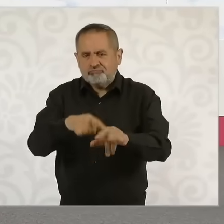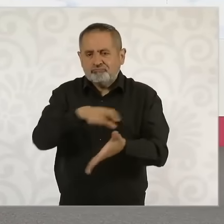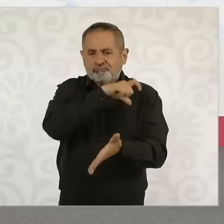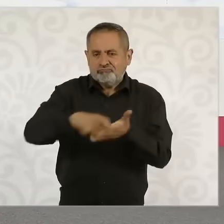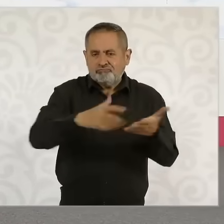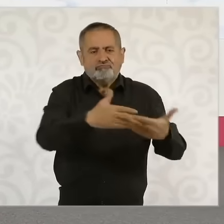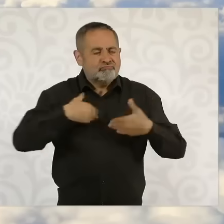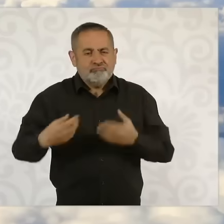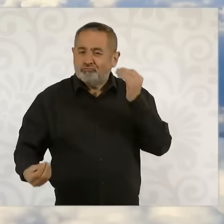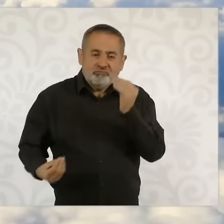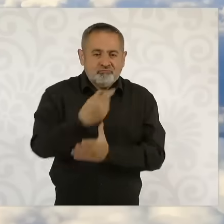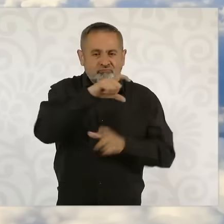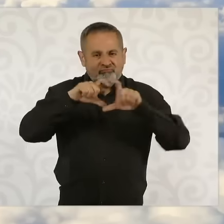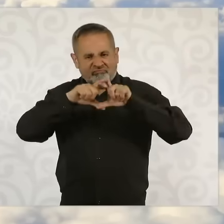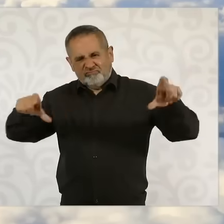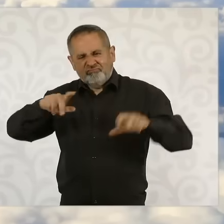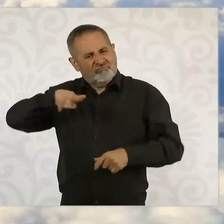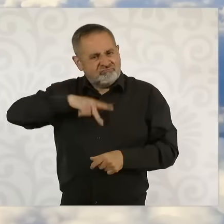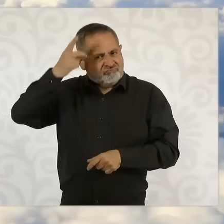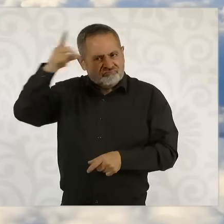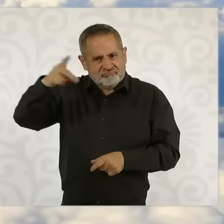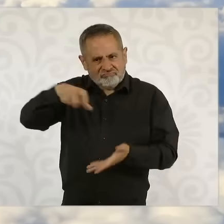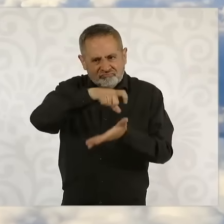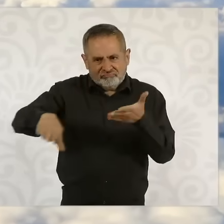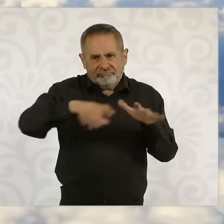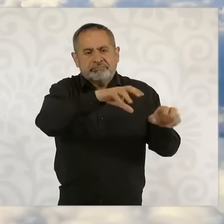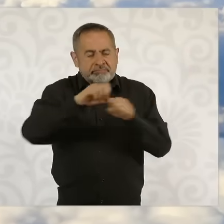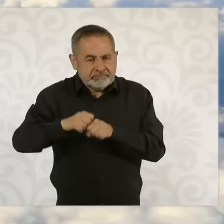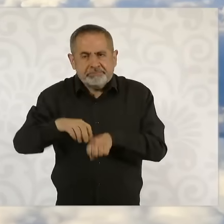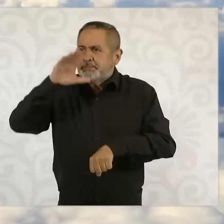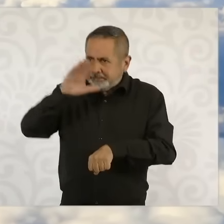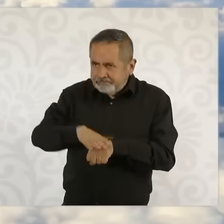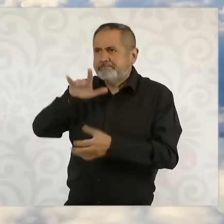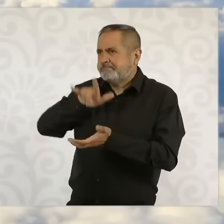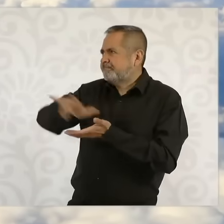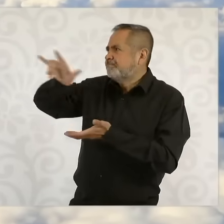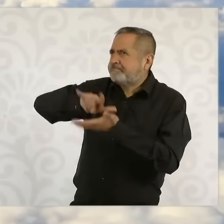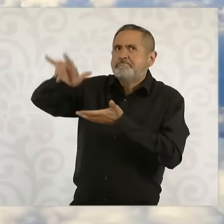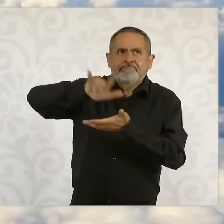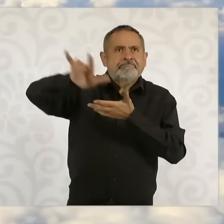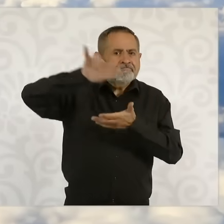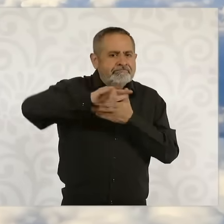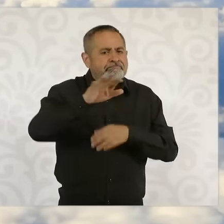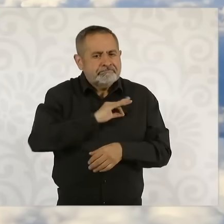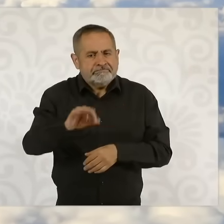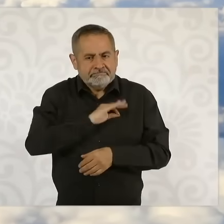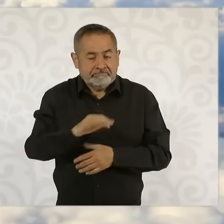su primera aeronave e incrementa sus capacidades operativas también, pero también con unas nuevas